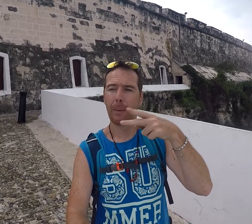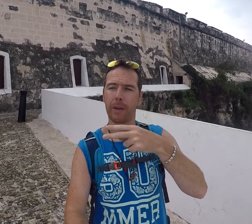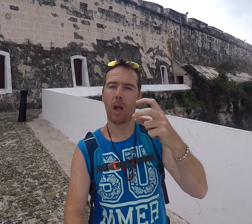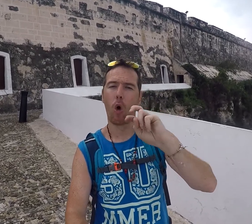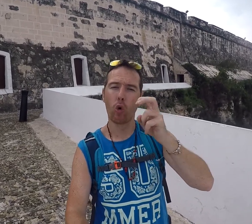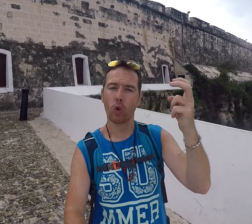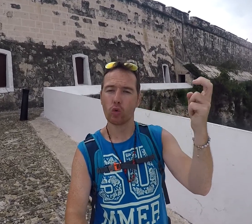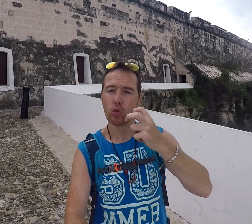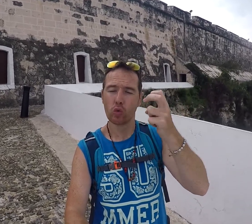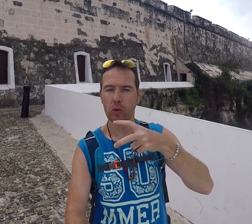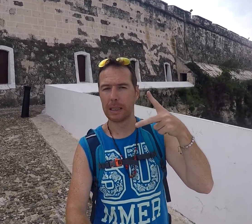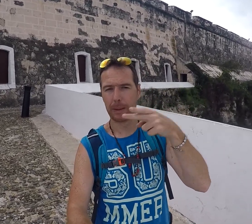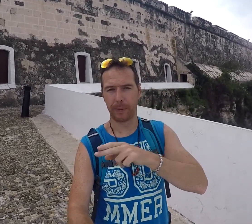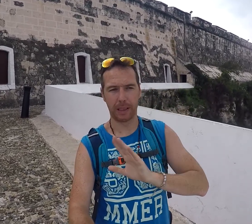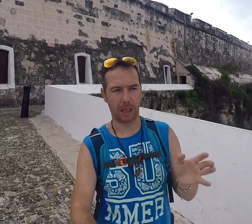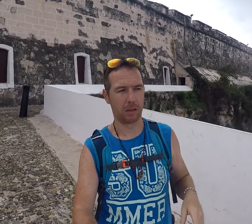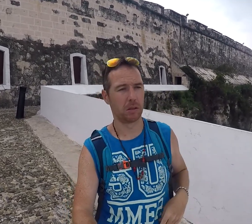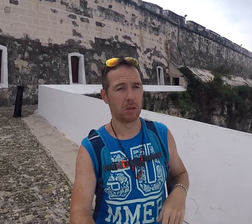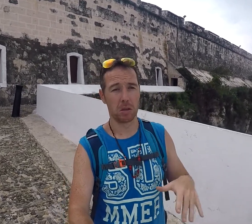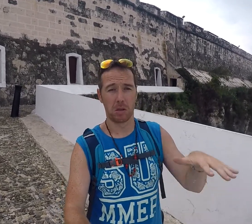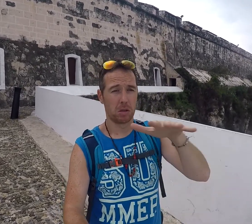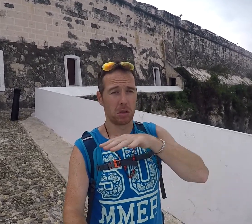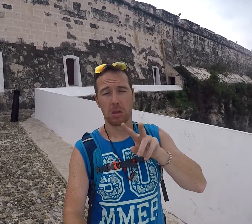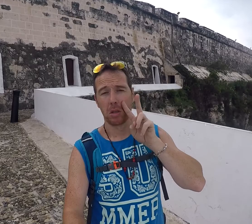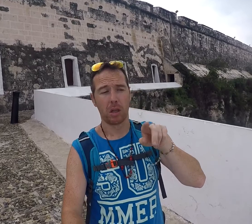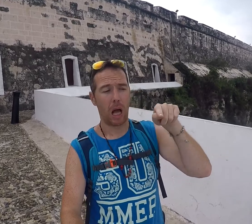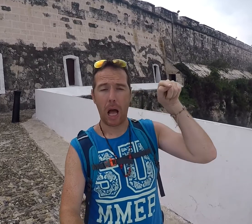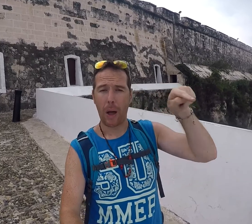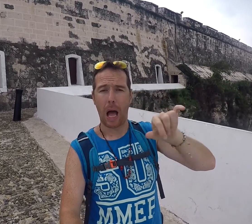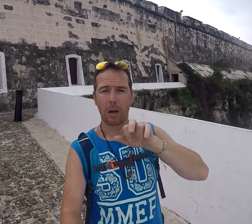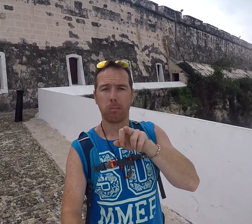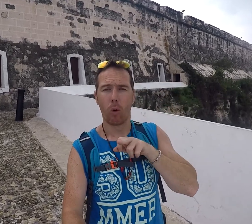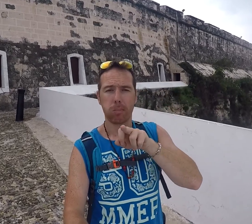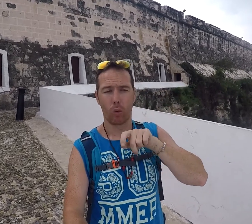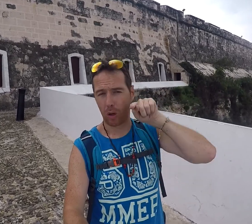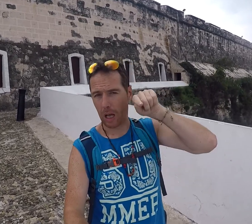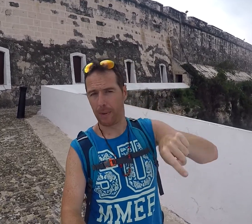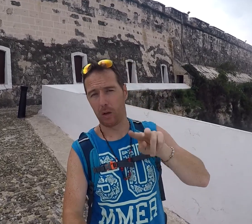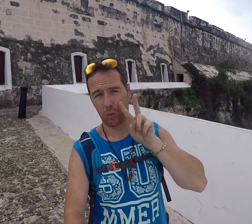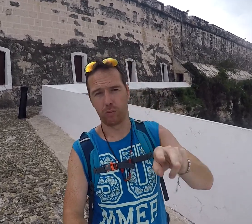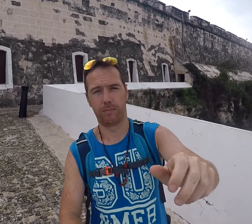Para evitar que entraran barcos, abajo están los cañones, vedlo